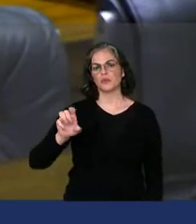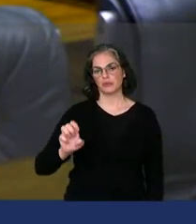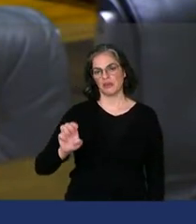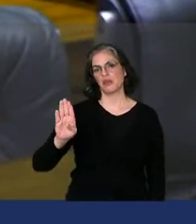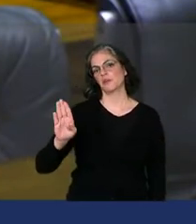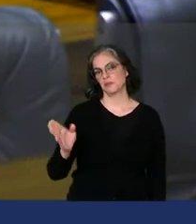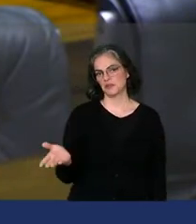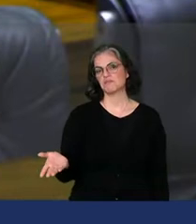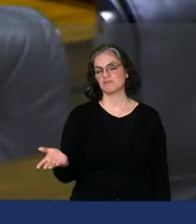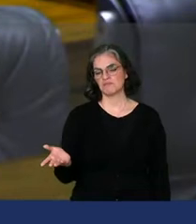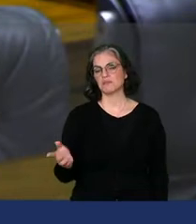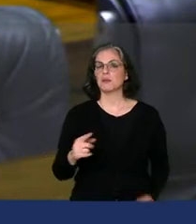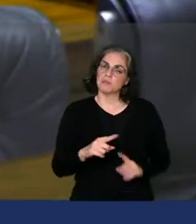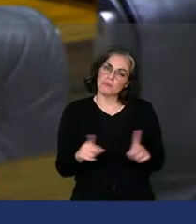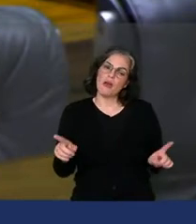MARCELO, DE FUNDEB, DE FUNDEB